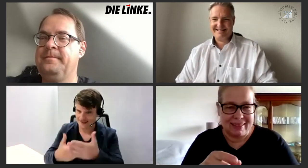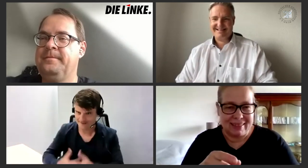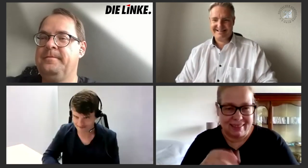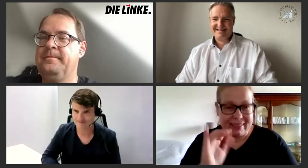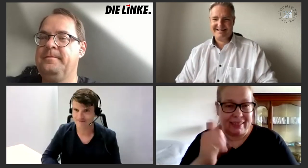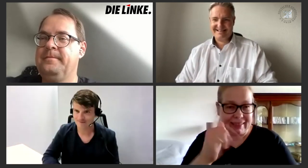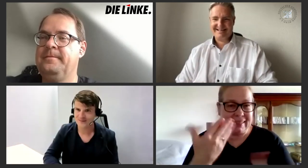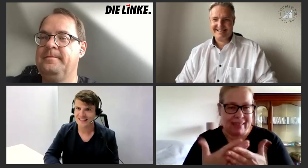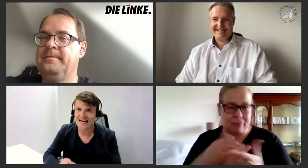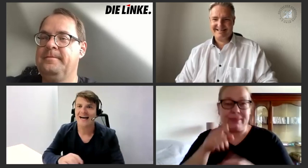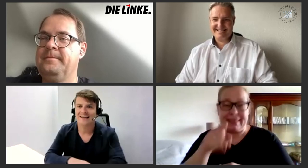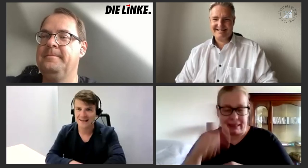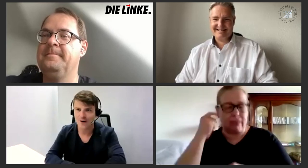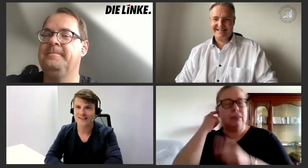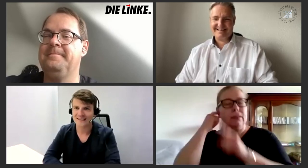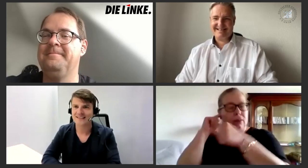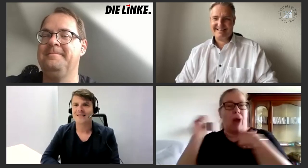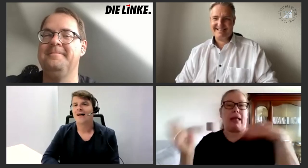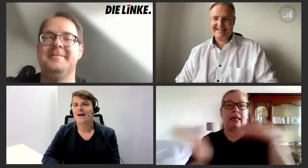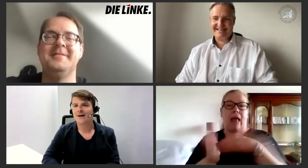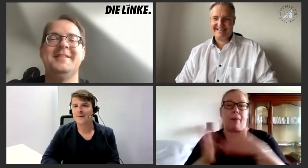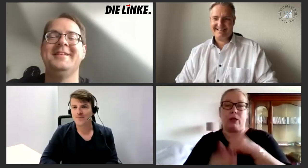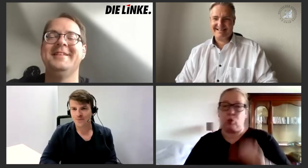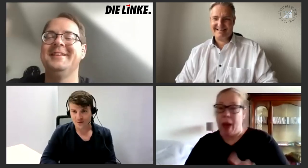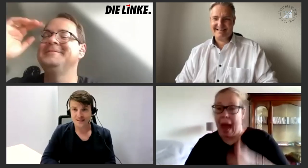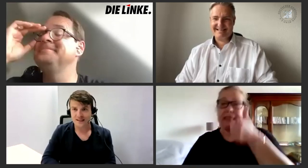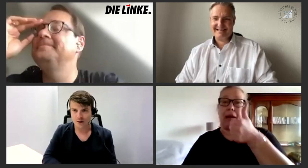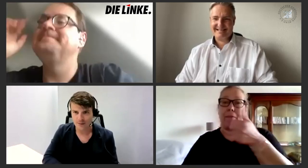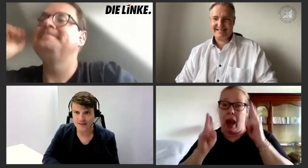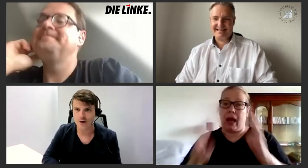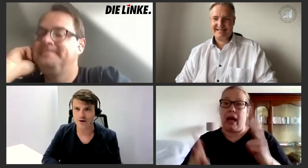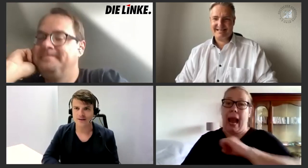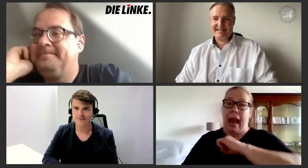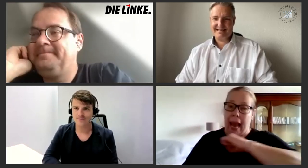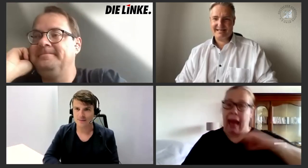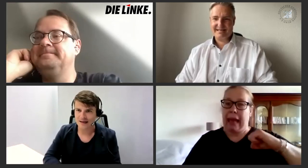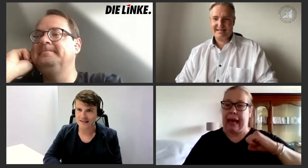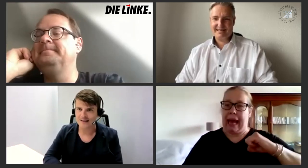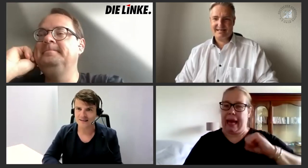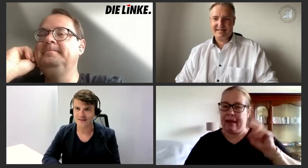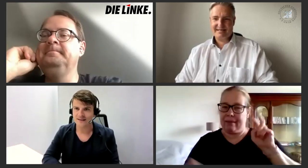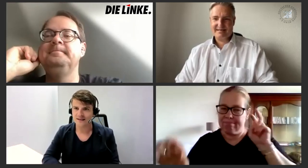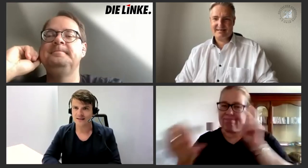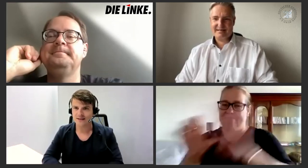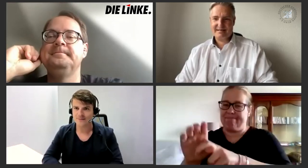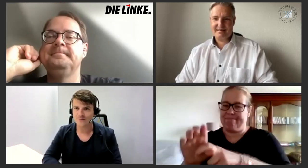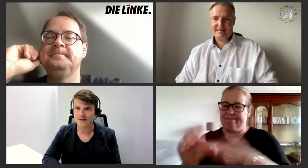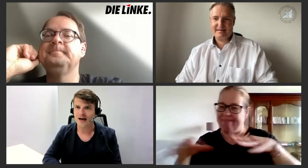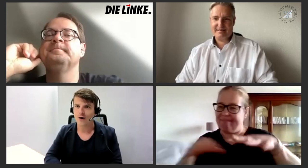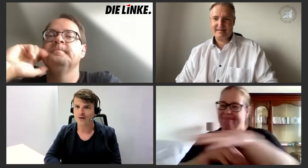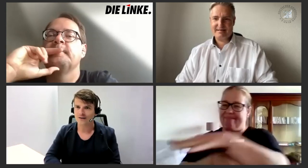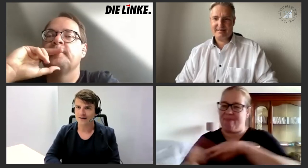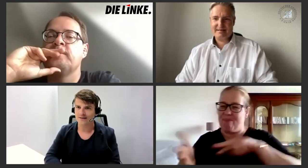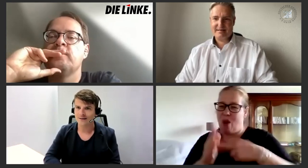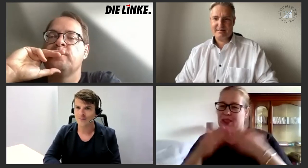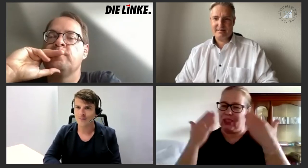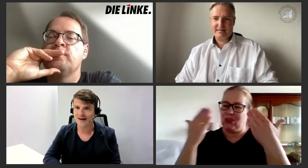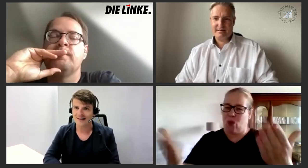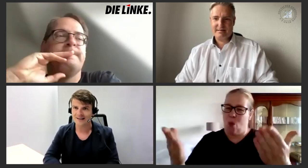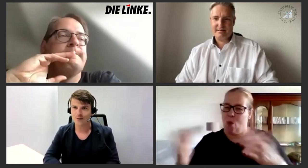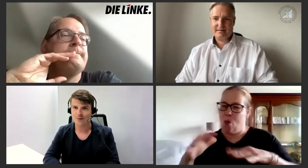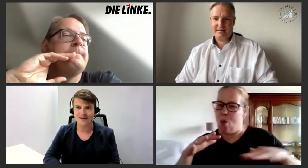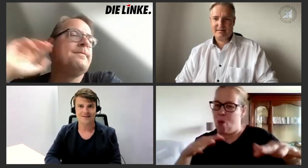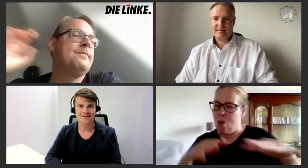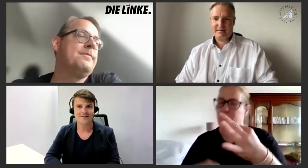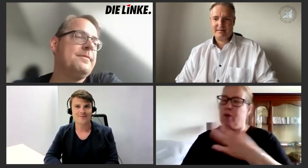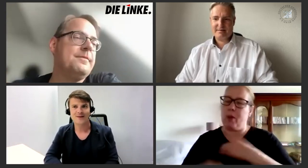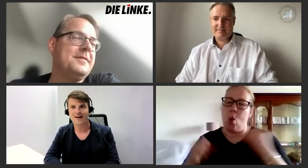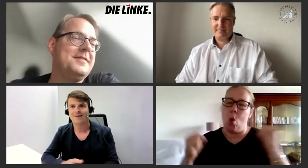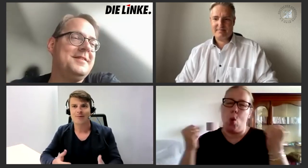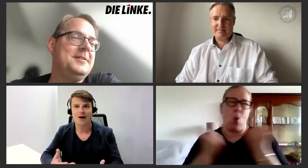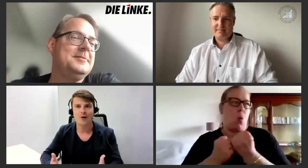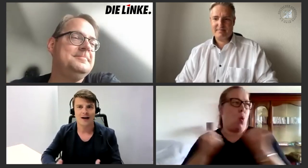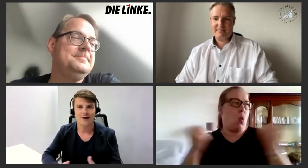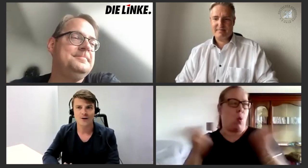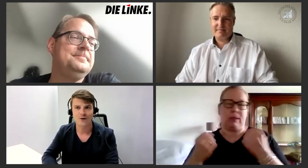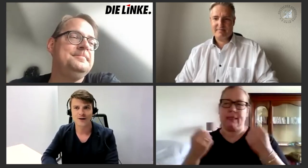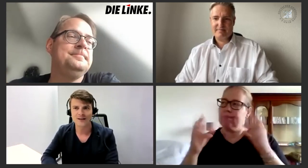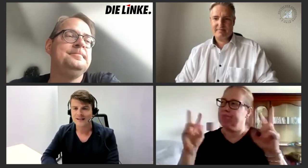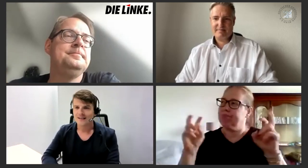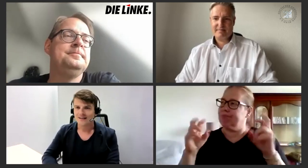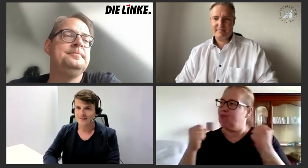Ja, genau richtig. Da bin ich auch dabei gewesen, bei den LINKEN und habe da auch